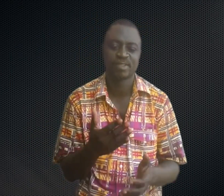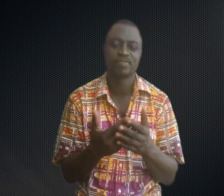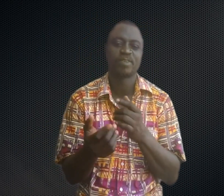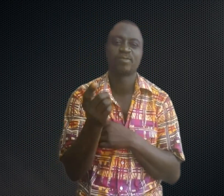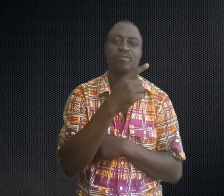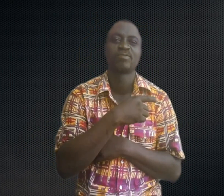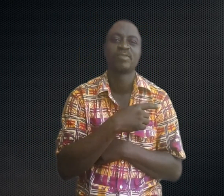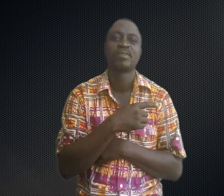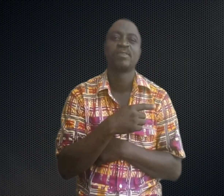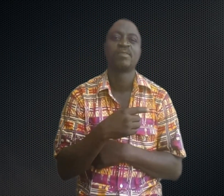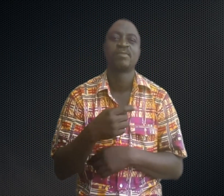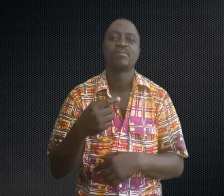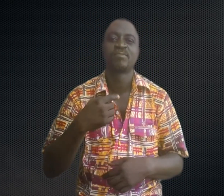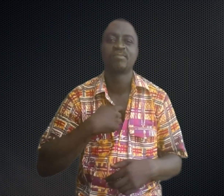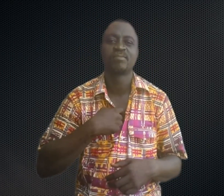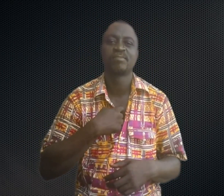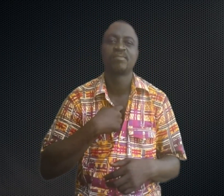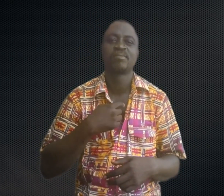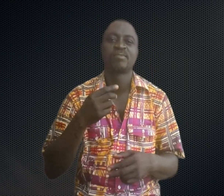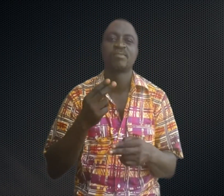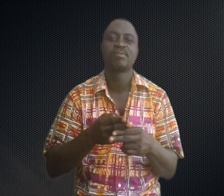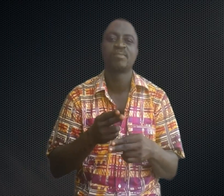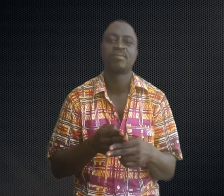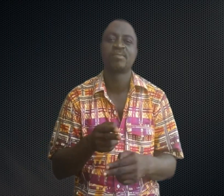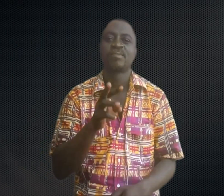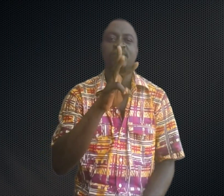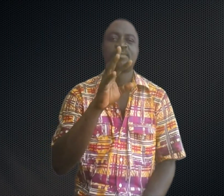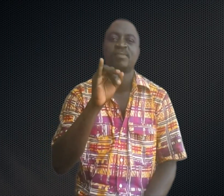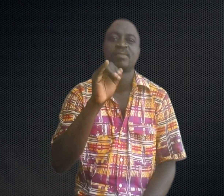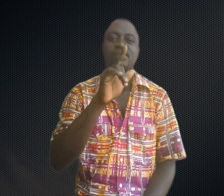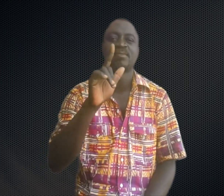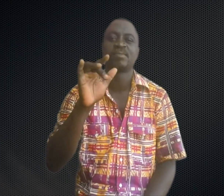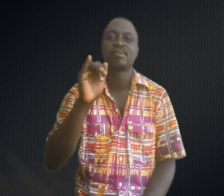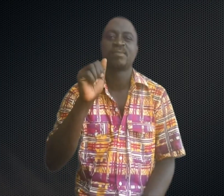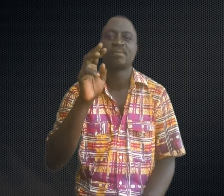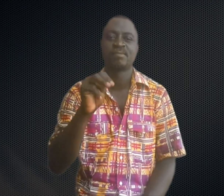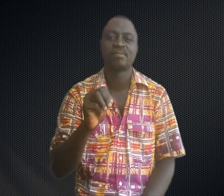Bonjour, je m'appelle W.I.L.L.I.A.M